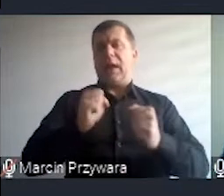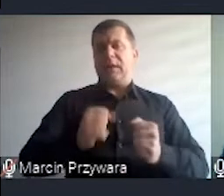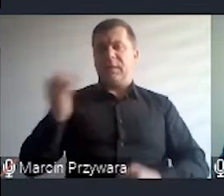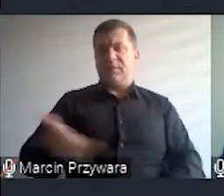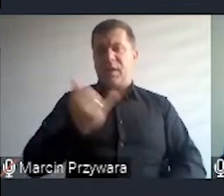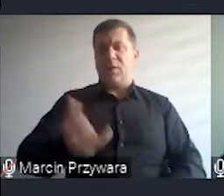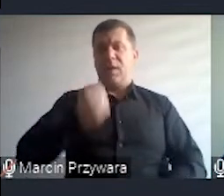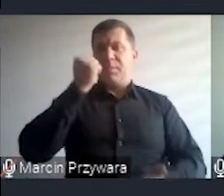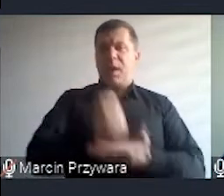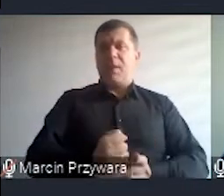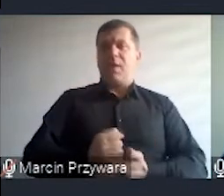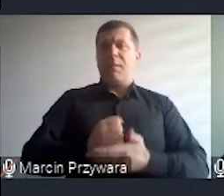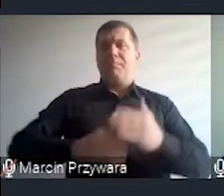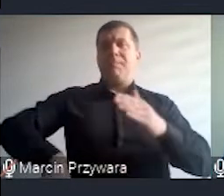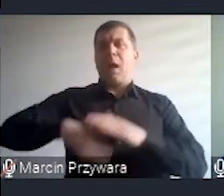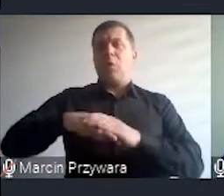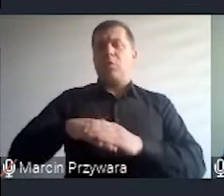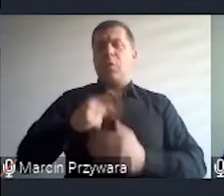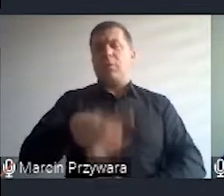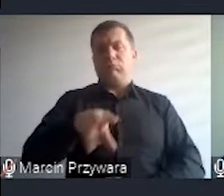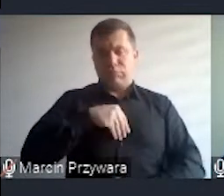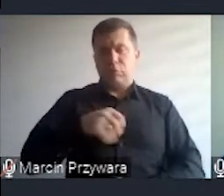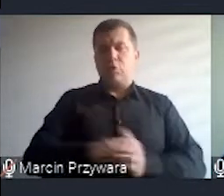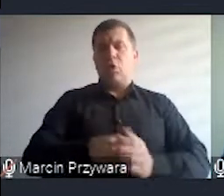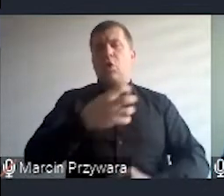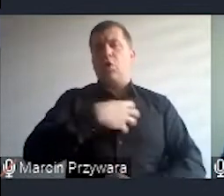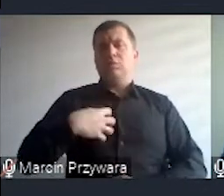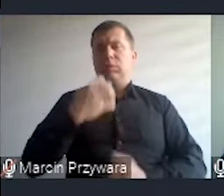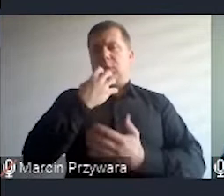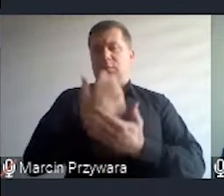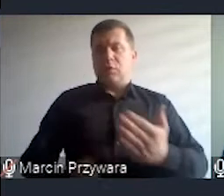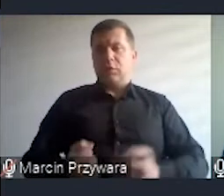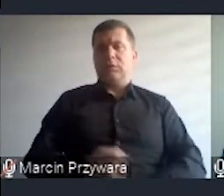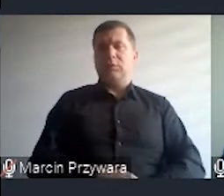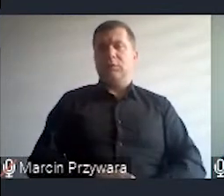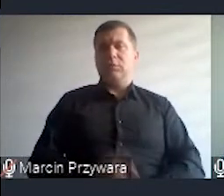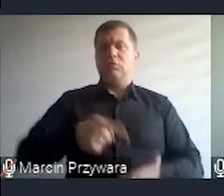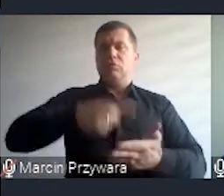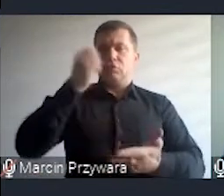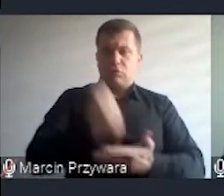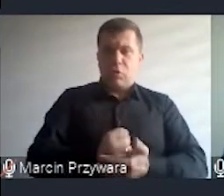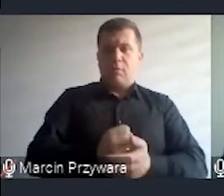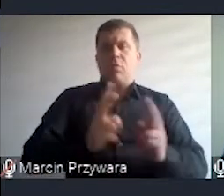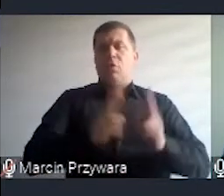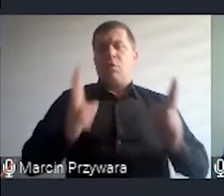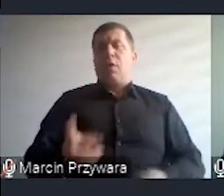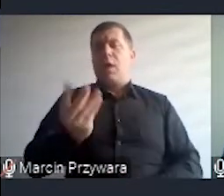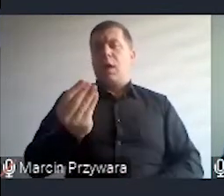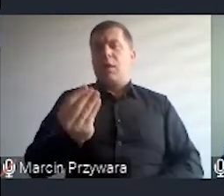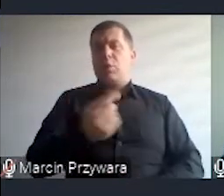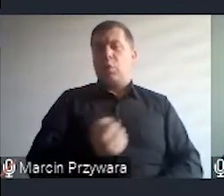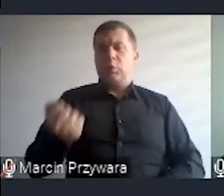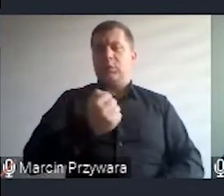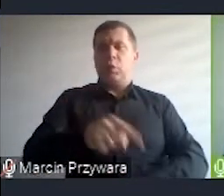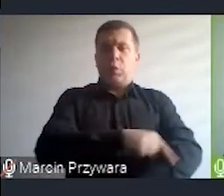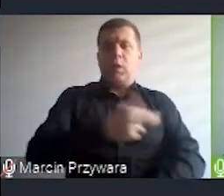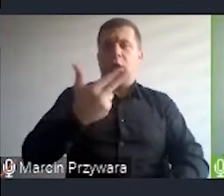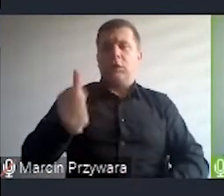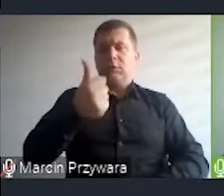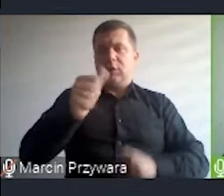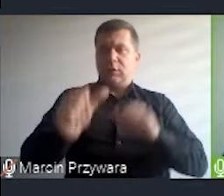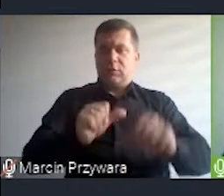Prawa majątkowe nadające się do gospodarczego wykorzystania. I znów okres ekonomicznej użyteczności dłuższy niż rok.